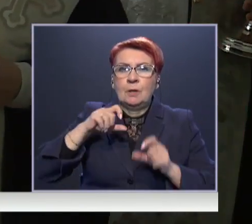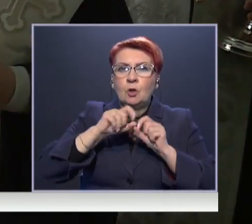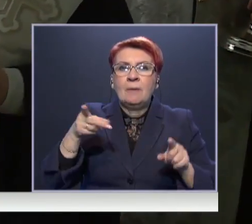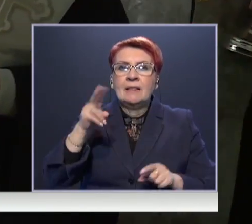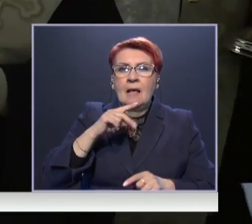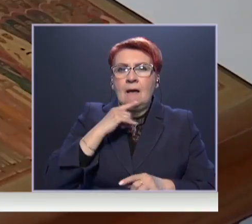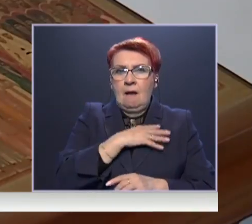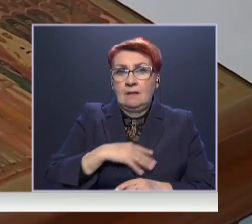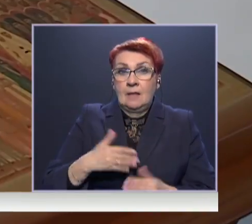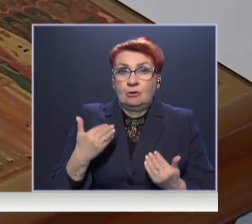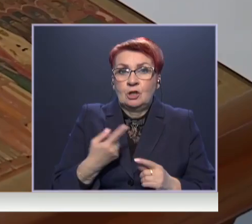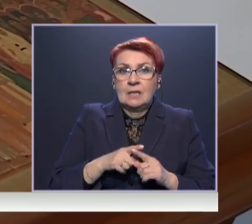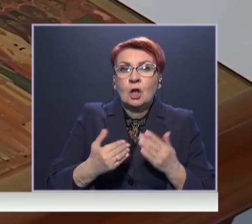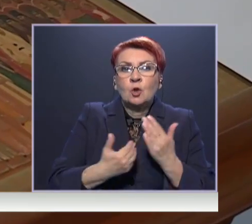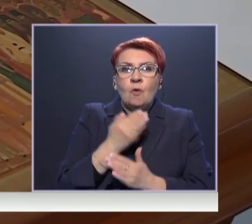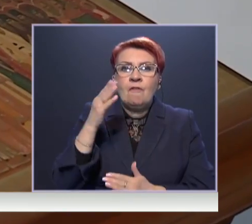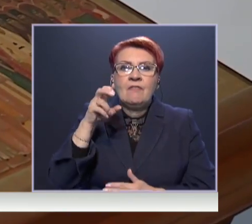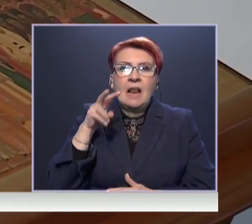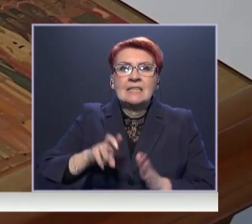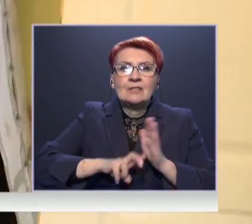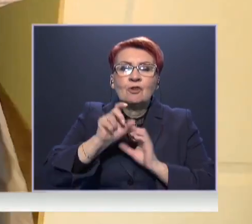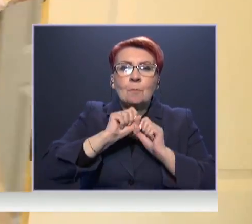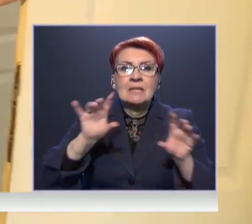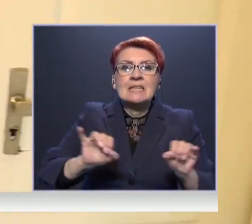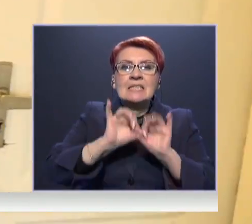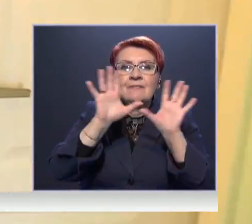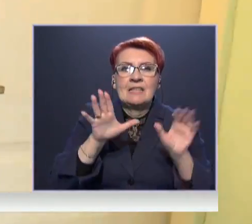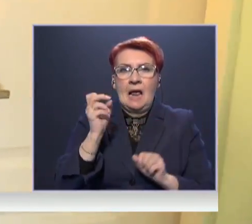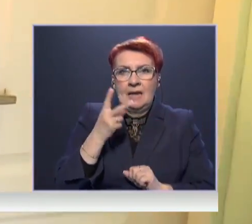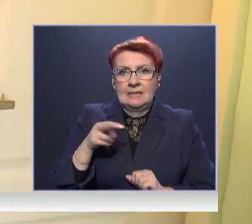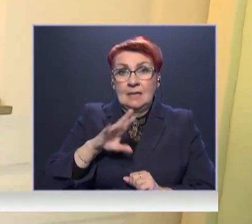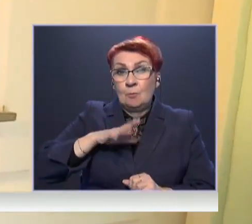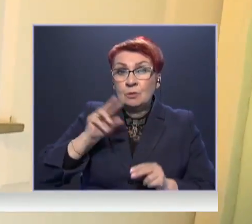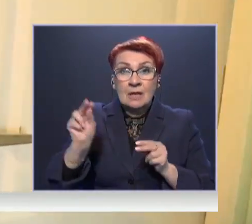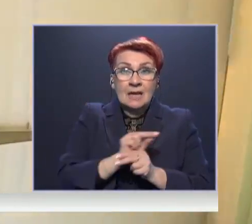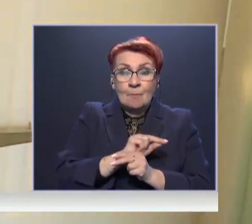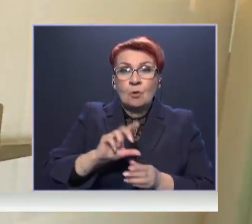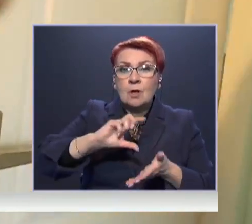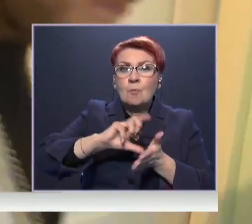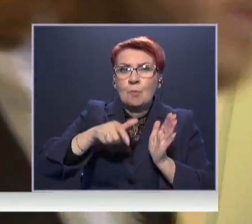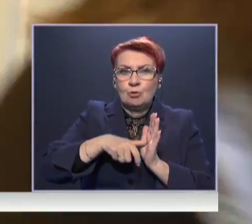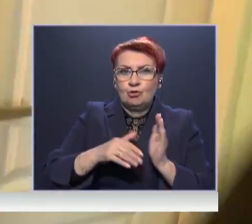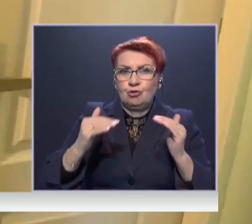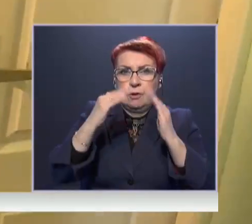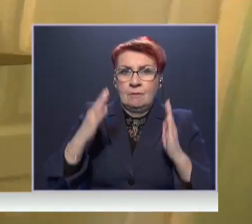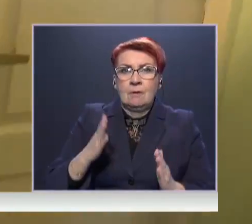сейчас это новый филиал церковной больницы Святителя Алексия после ремонта помещения там будут протезировать